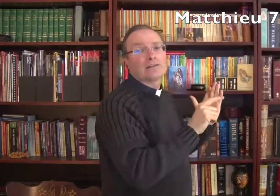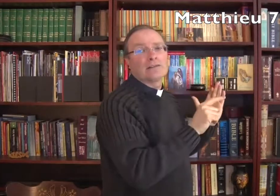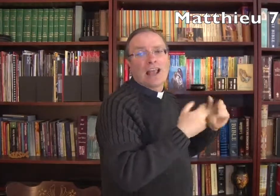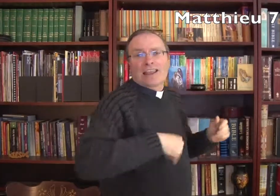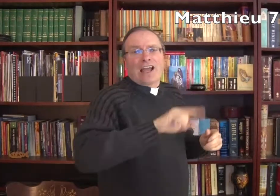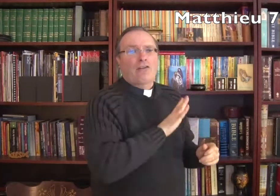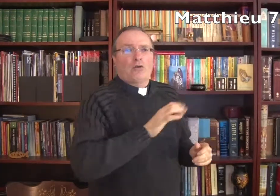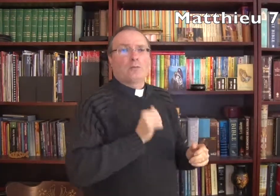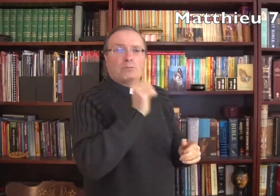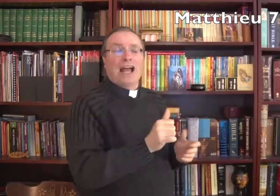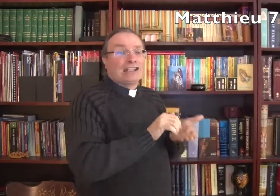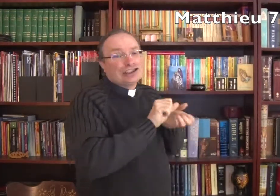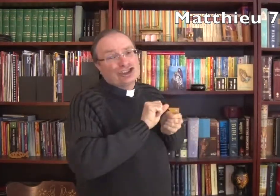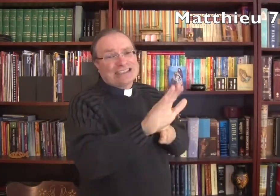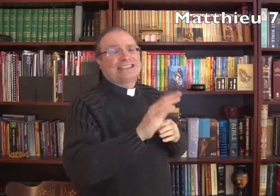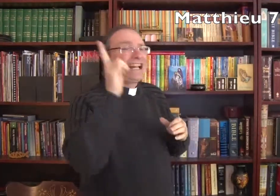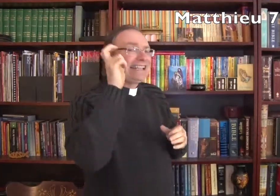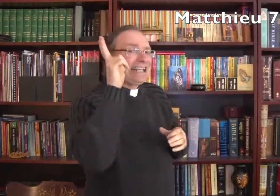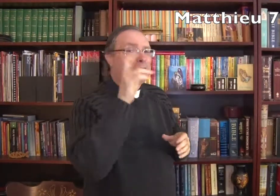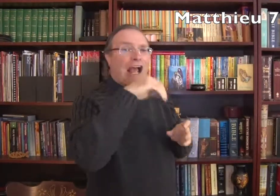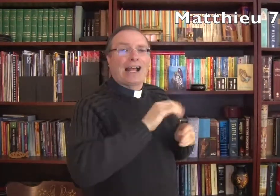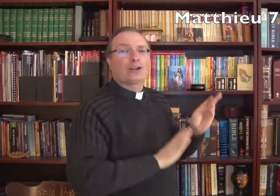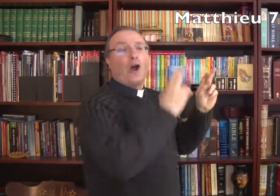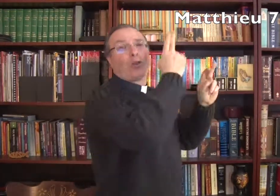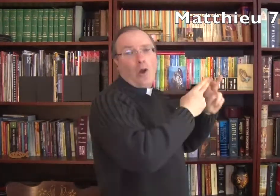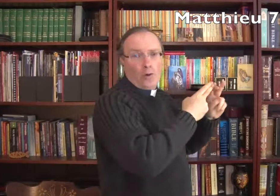N’avons-nous pas chassé des démons en ton nom?